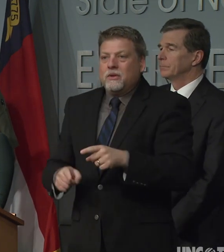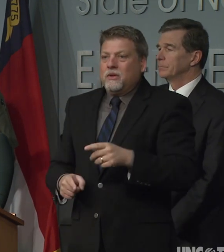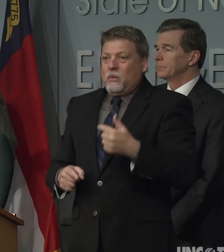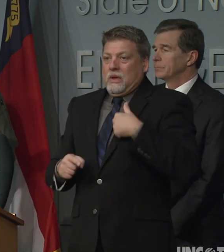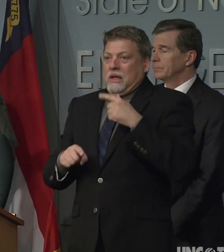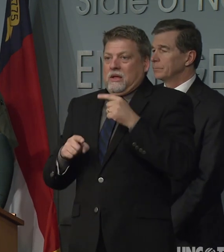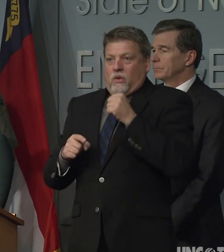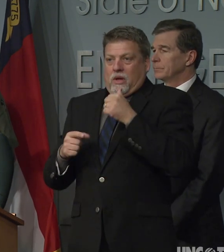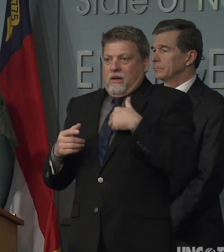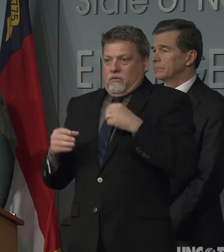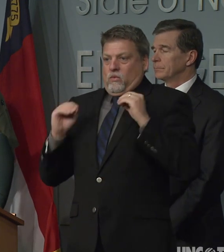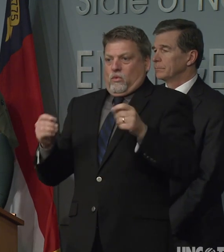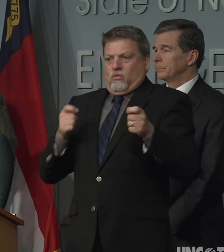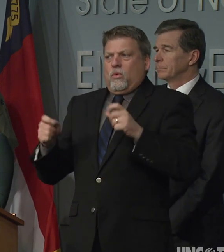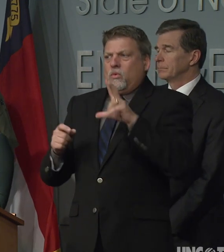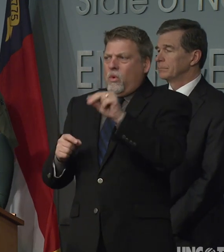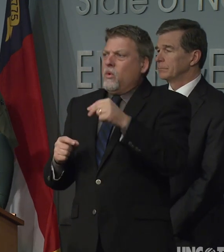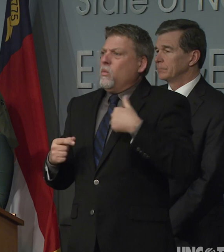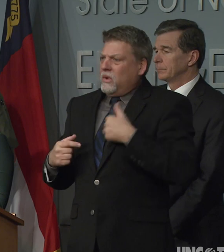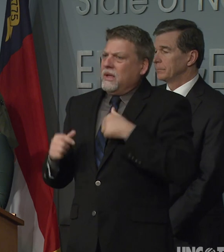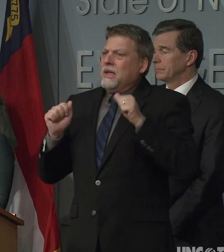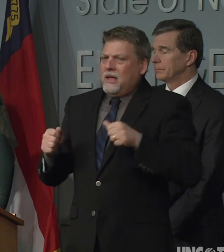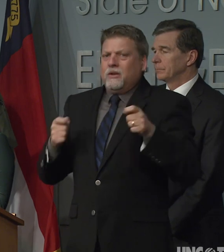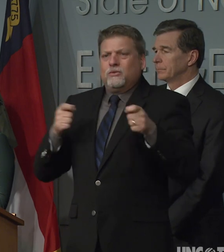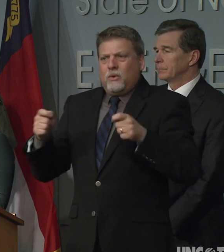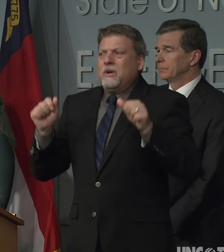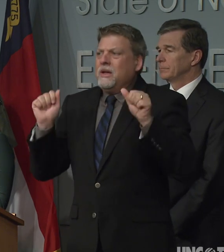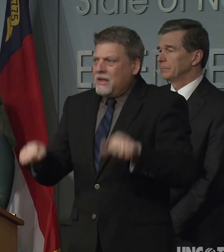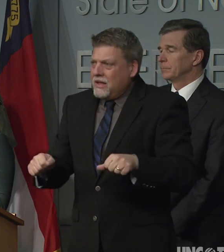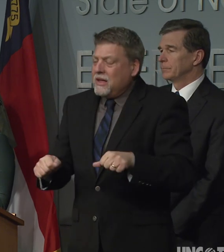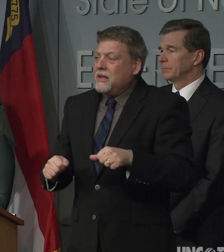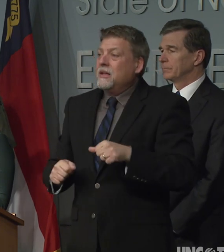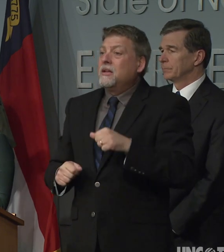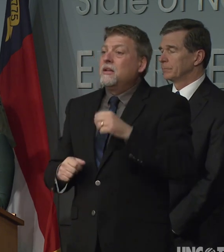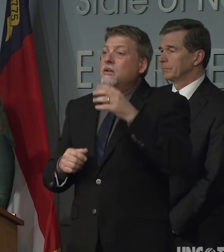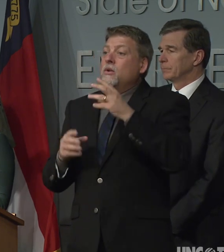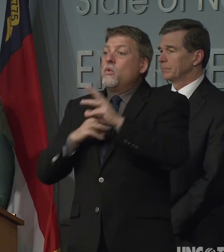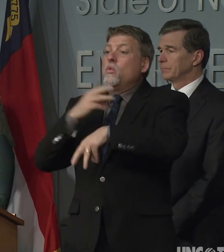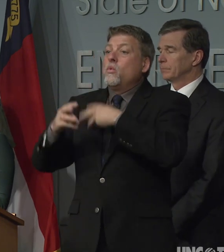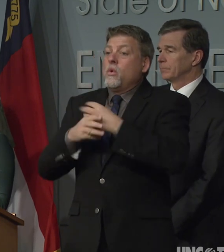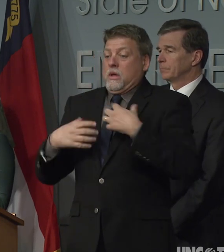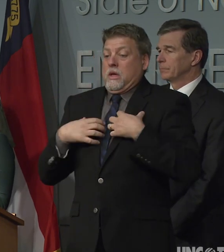determinado tal y como dijo el director general de la Organización Mundial de la salud cuando declaró a Cobb y